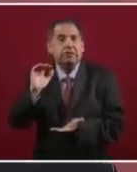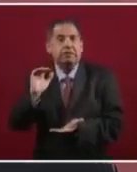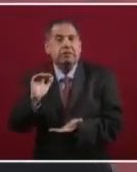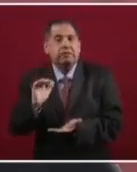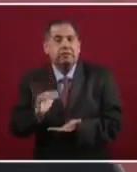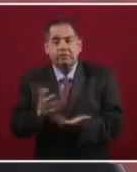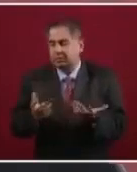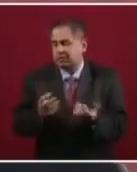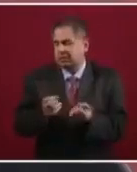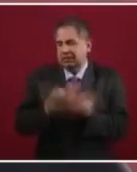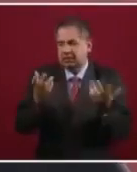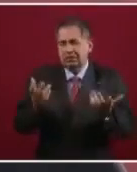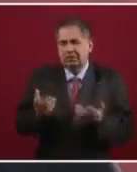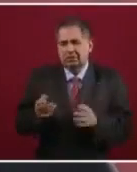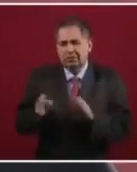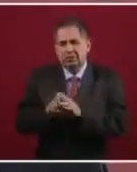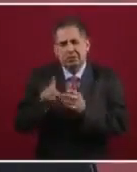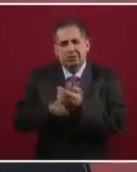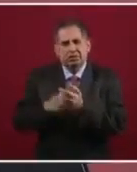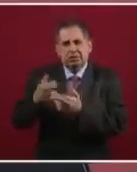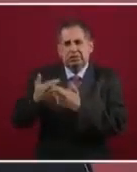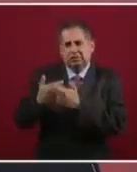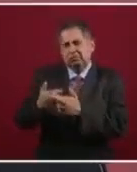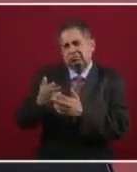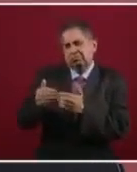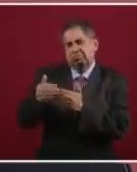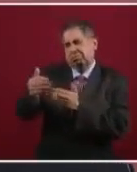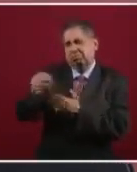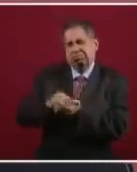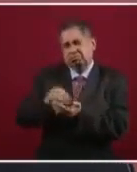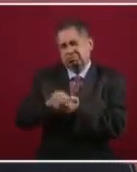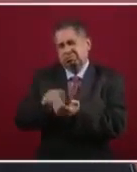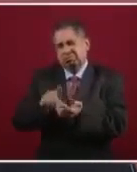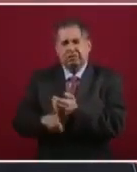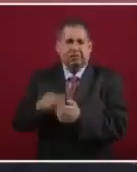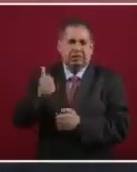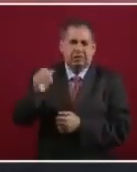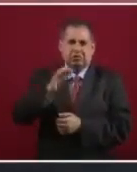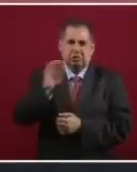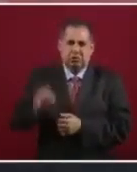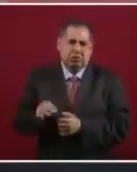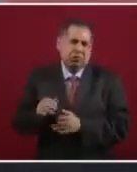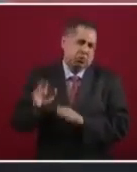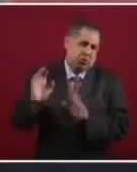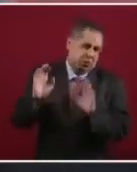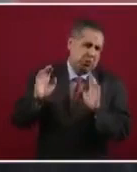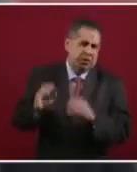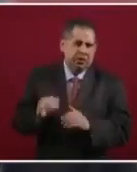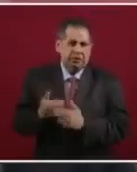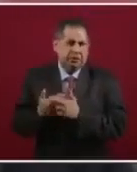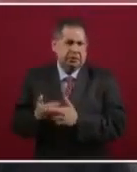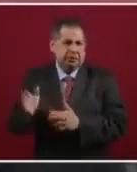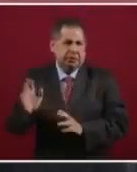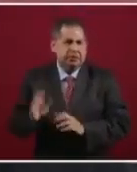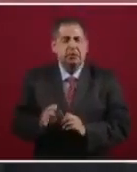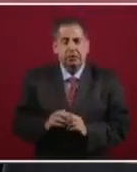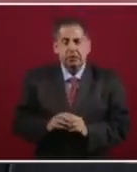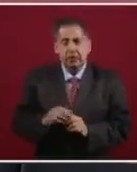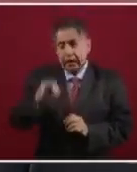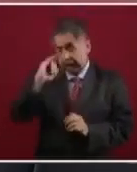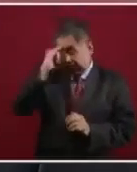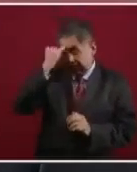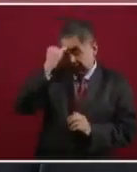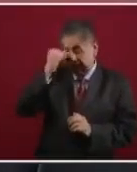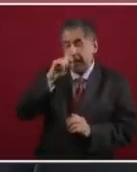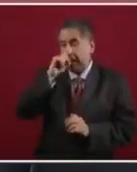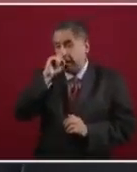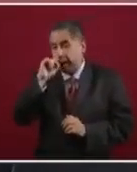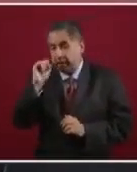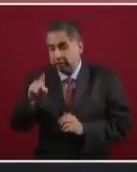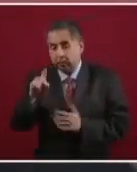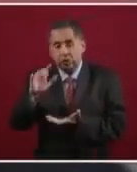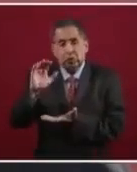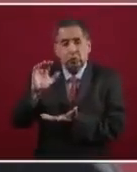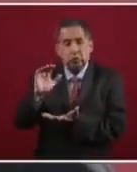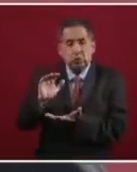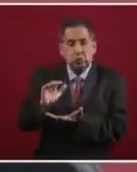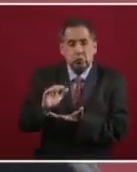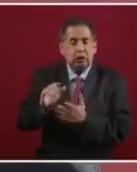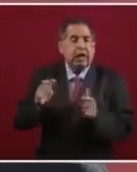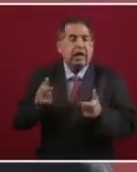desde luego tienen crecimiento todavía del seis por ciento, India está bajando su crecimiento.